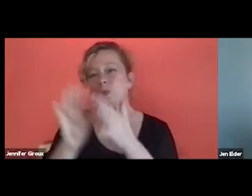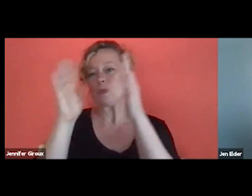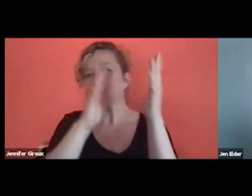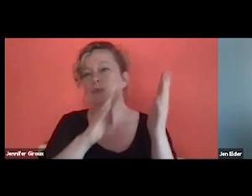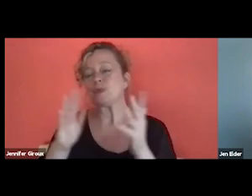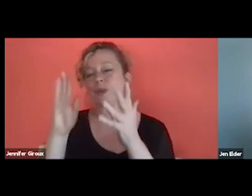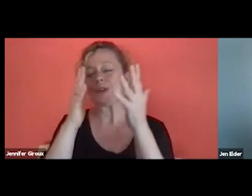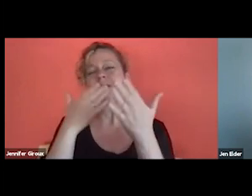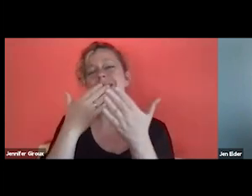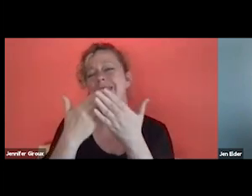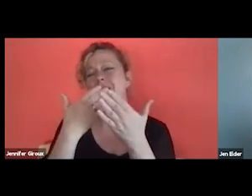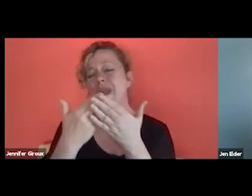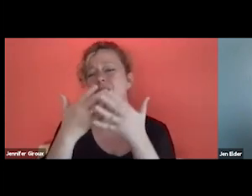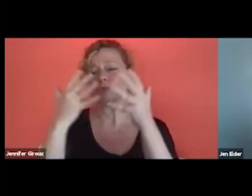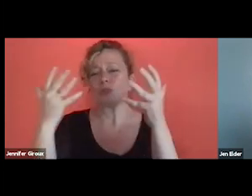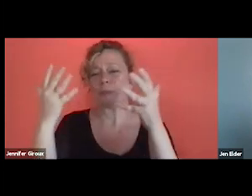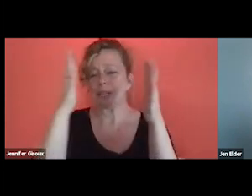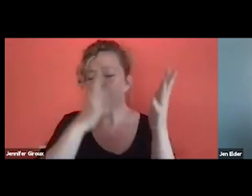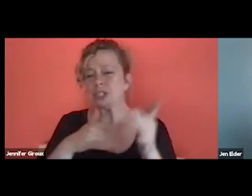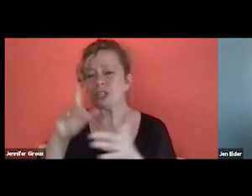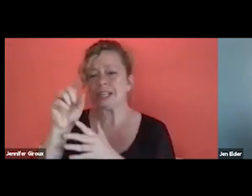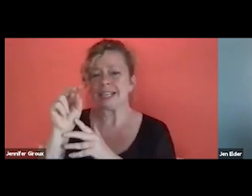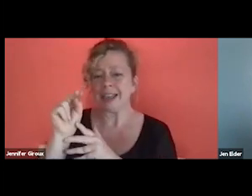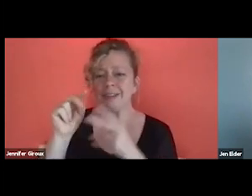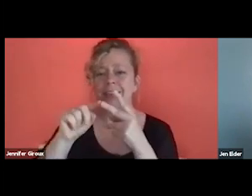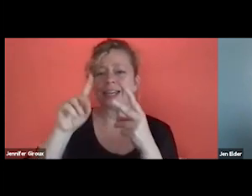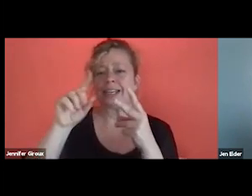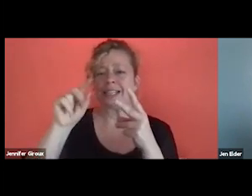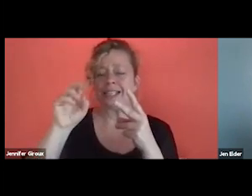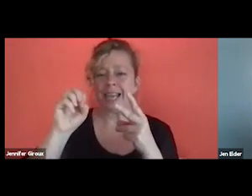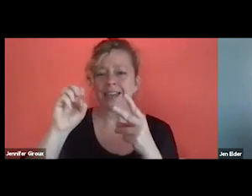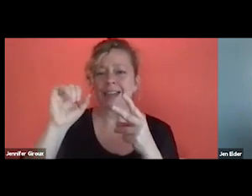Muchas gracias a Kevin, Dave, Eowyn, Walter y Laura